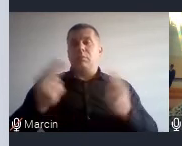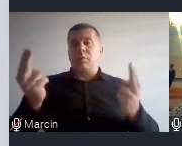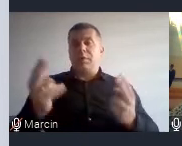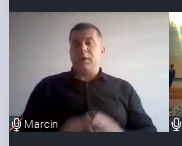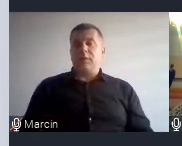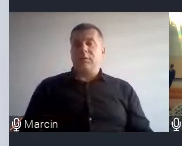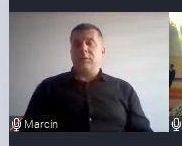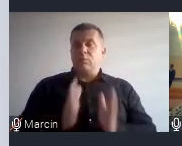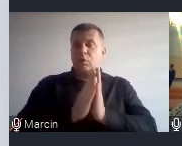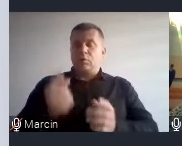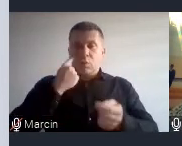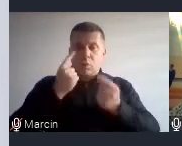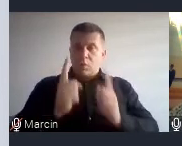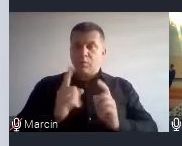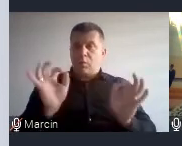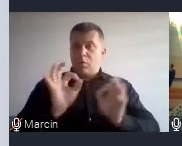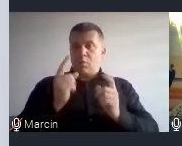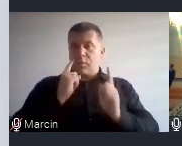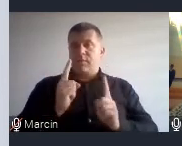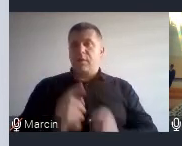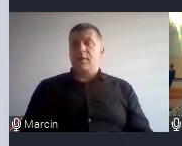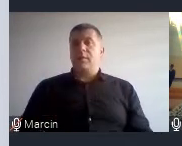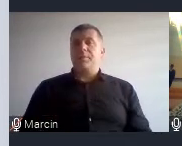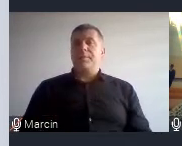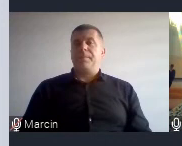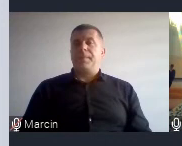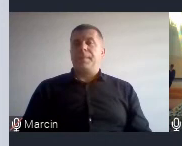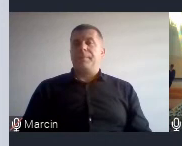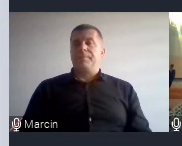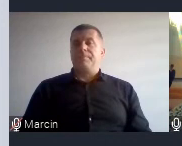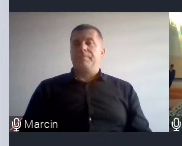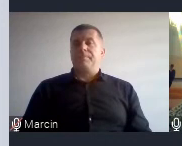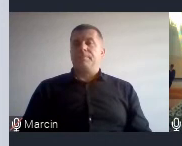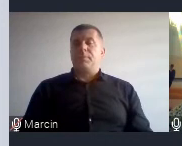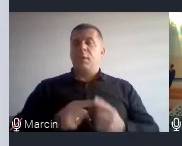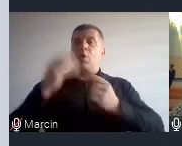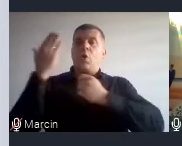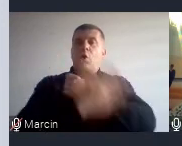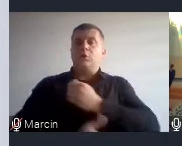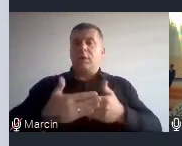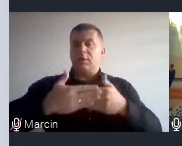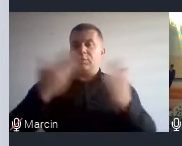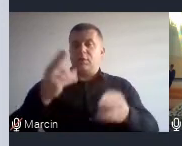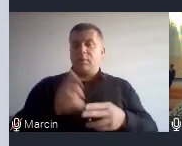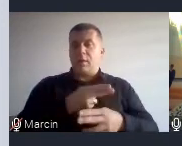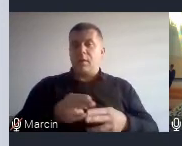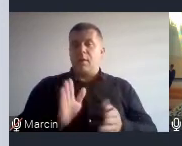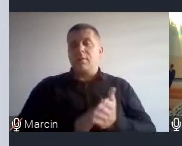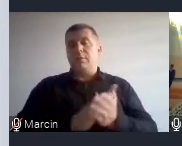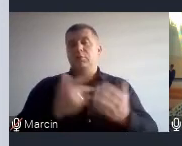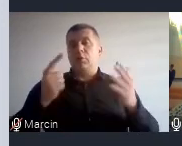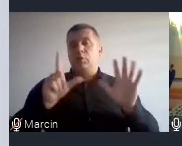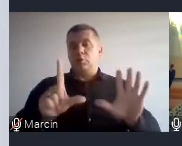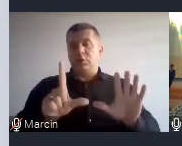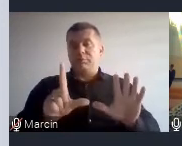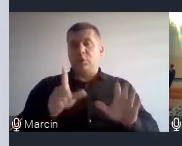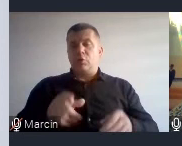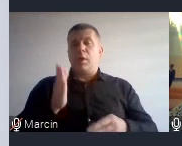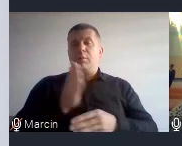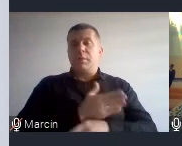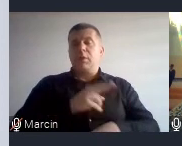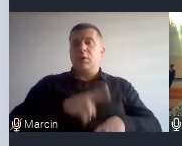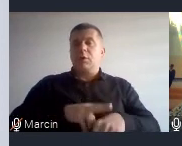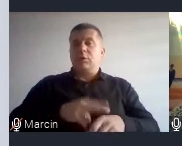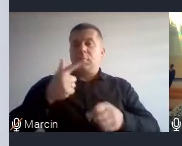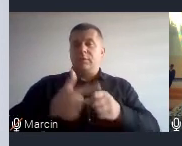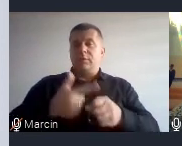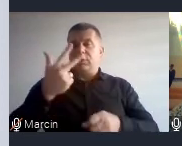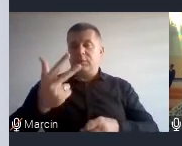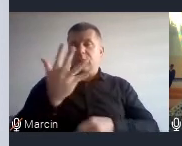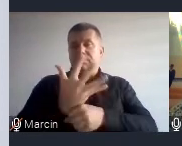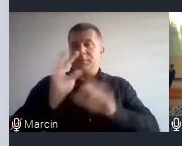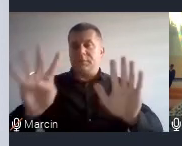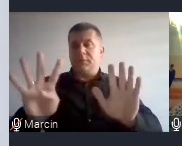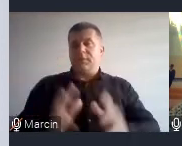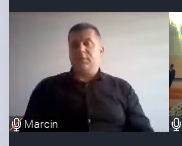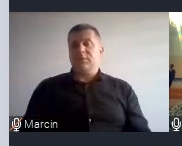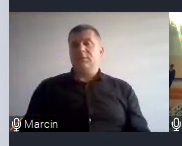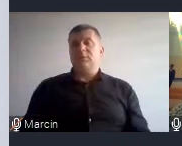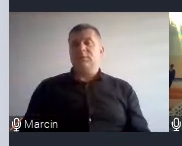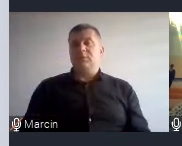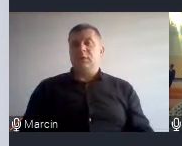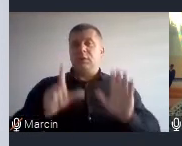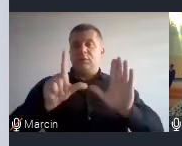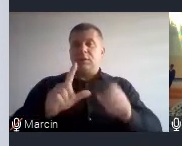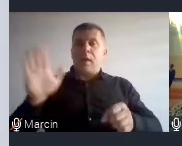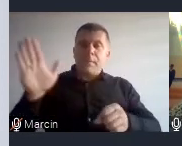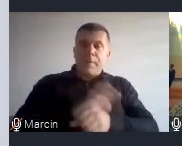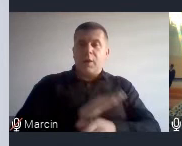Zwracajcie proszę wielką uwagę na to, że ostatni dzień kalendarzowy mija o 23:59, czyli 7 pełnych dni